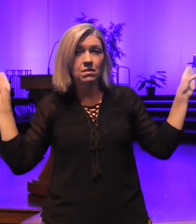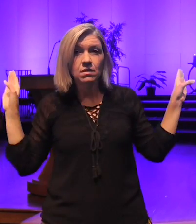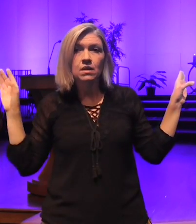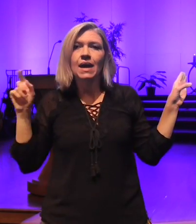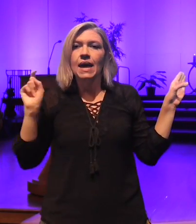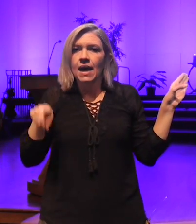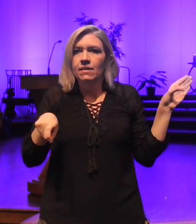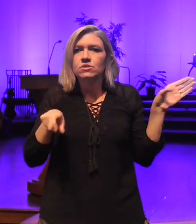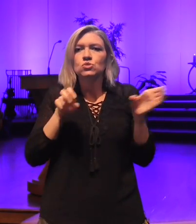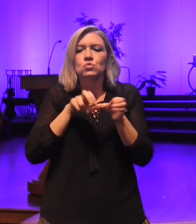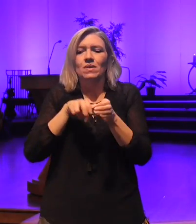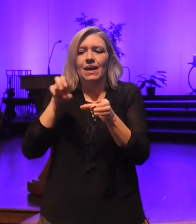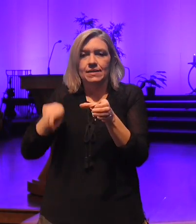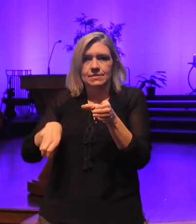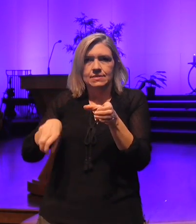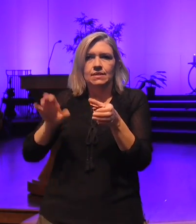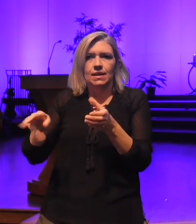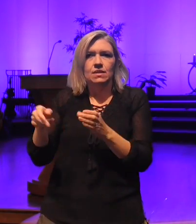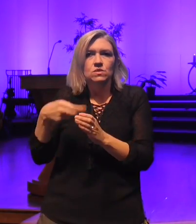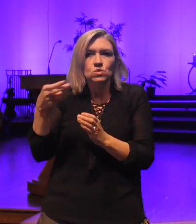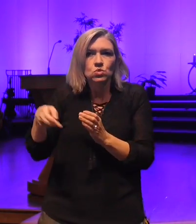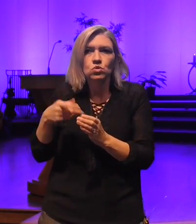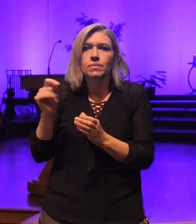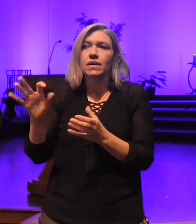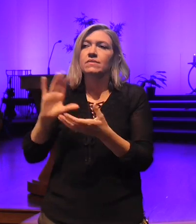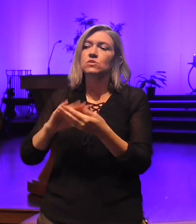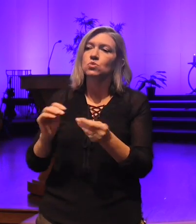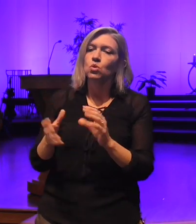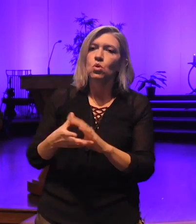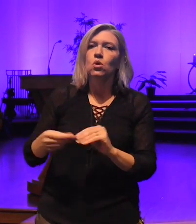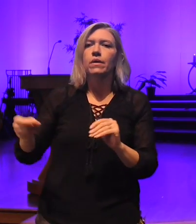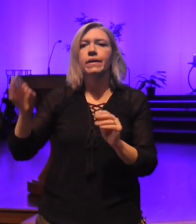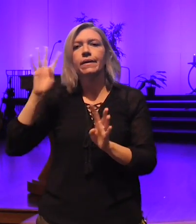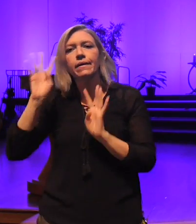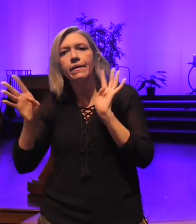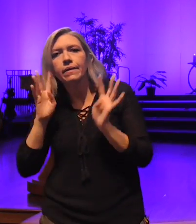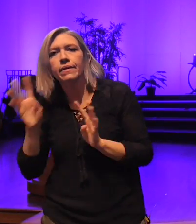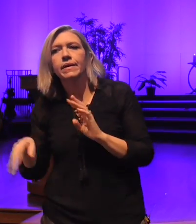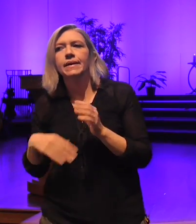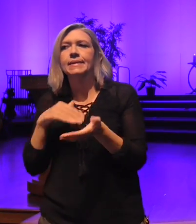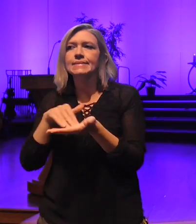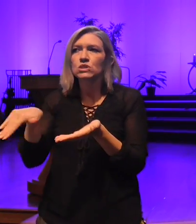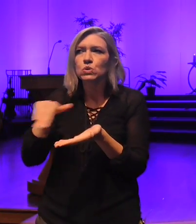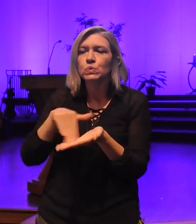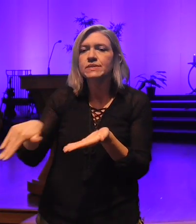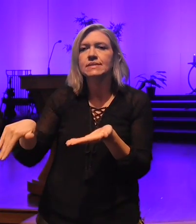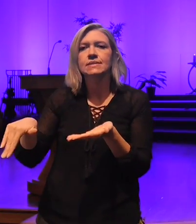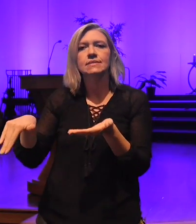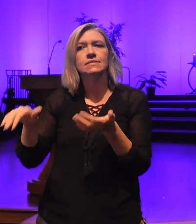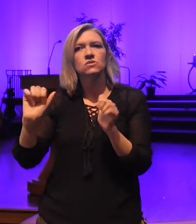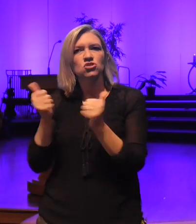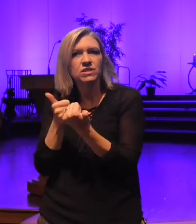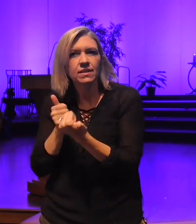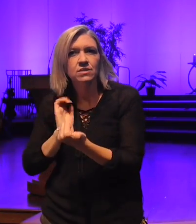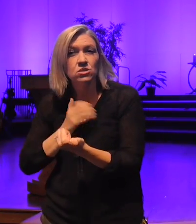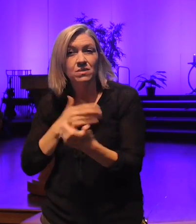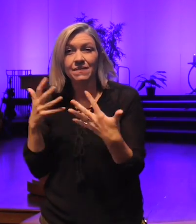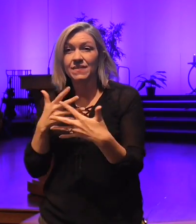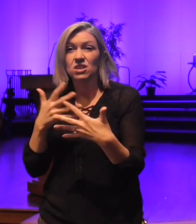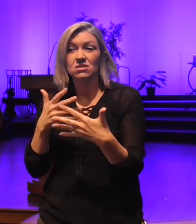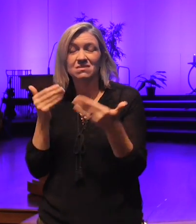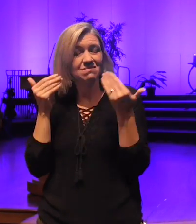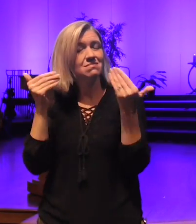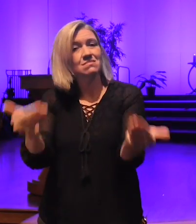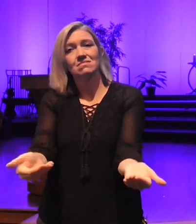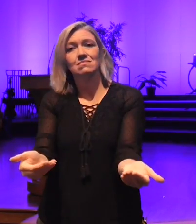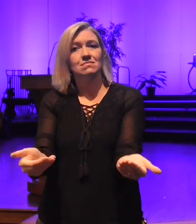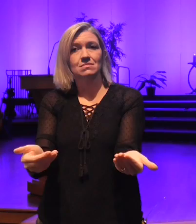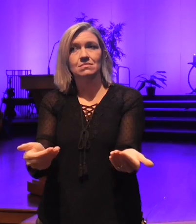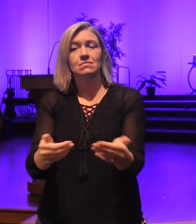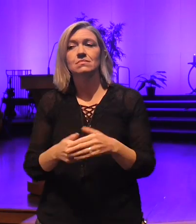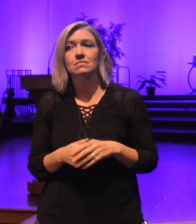del súper de nuestras historias y nuestras excusas desafían nuestros miedos e ir por ello de todos modos y a veces es